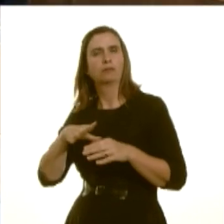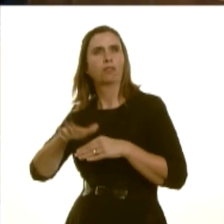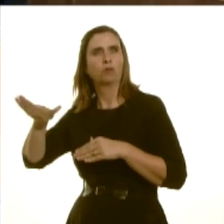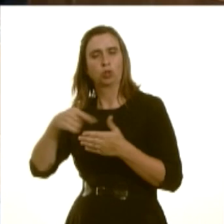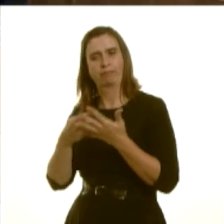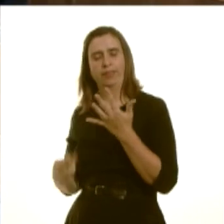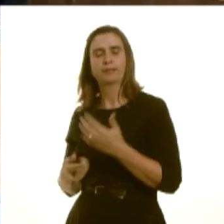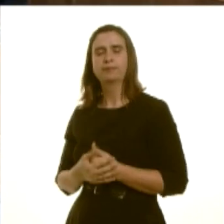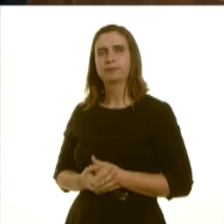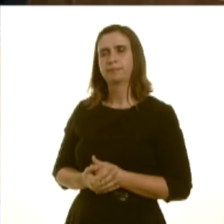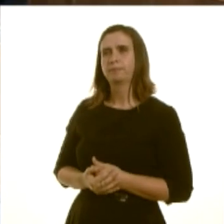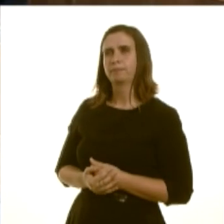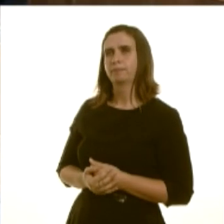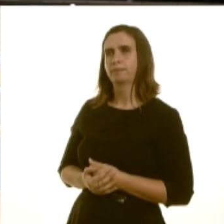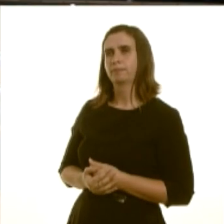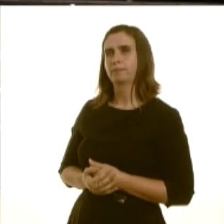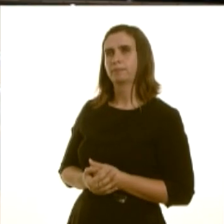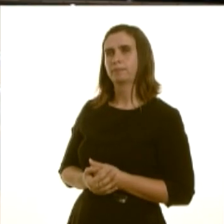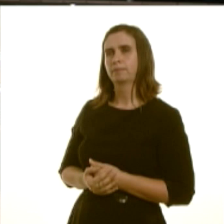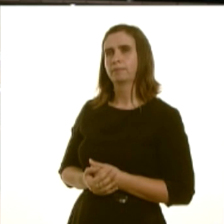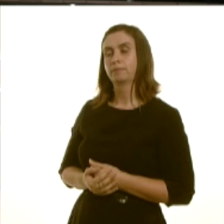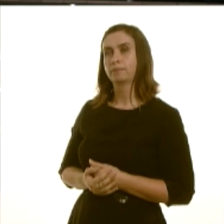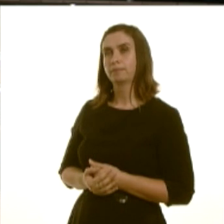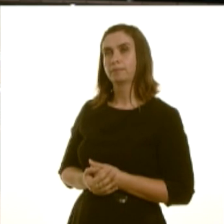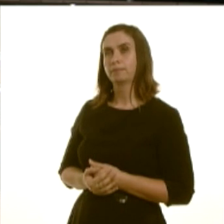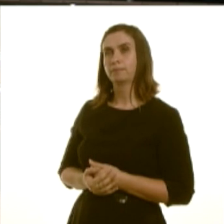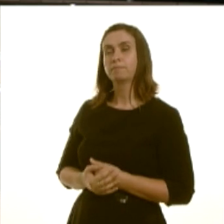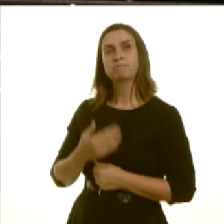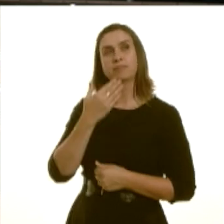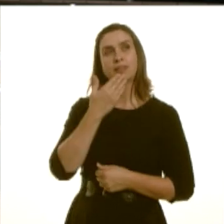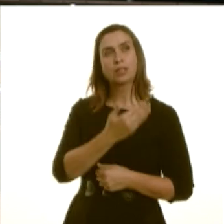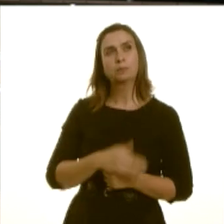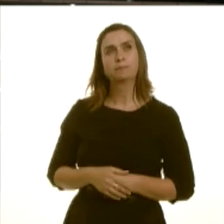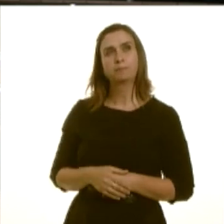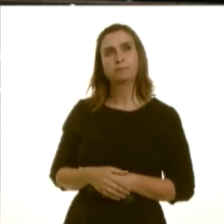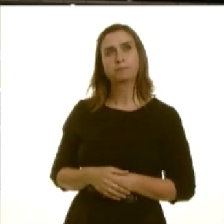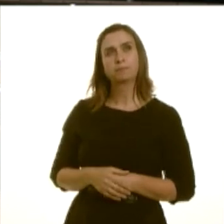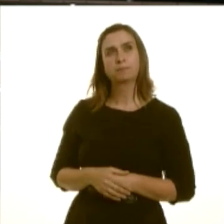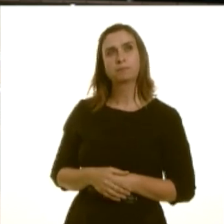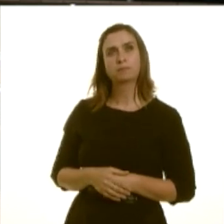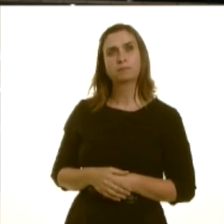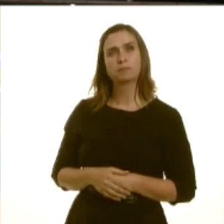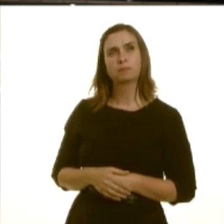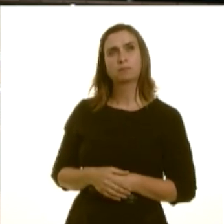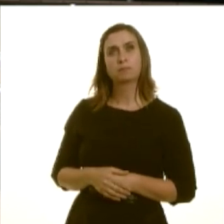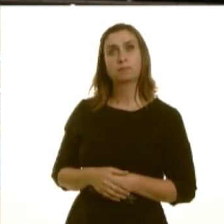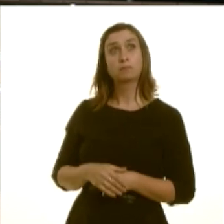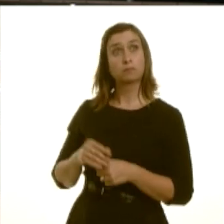Alun Ffred Jones: Pa dystiolaeth sydd gan y Llywodraeth o lwyddiant ymgyrchoedd i berswadio